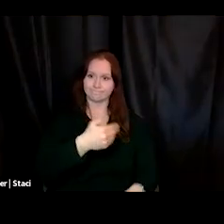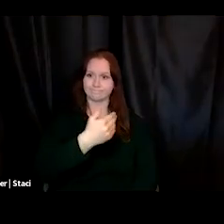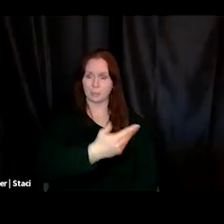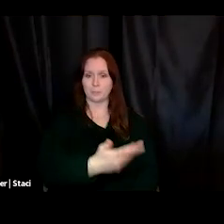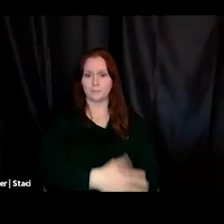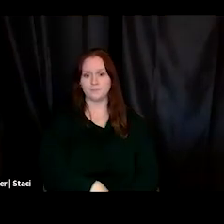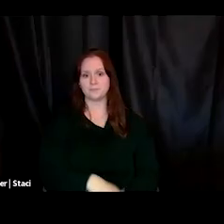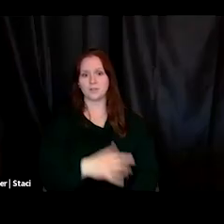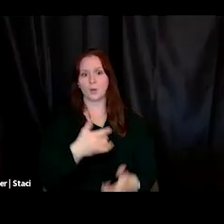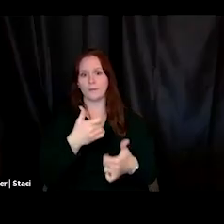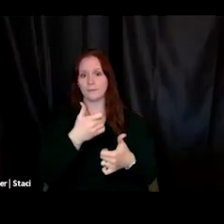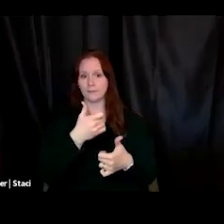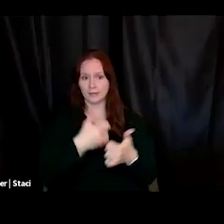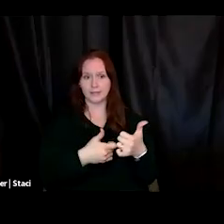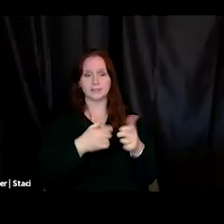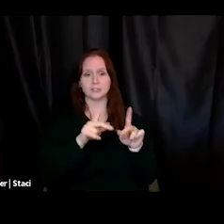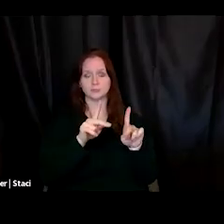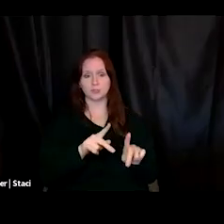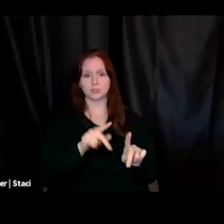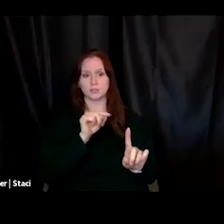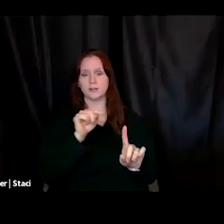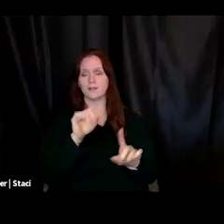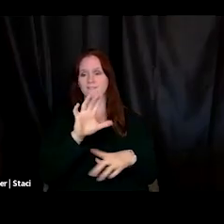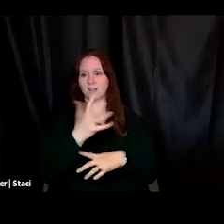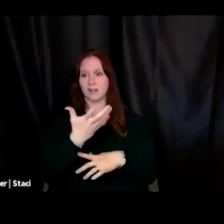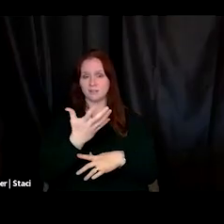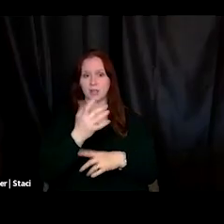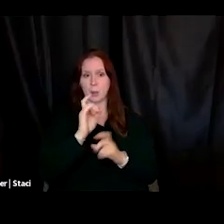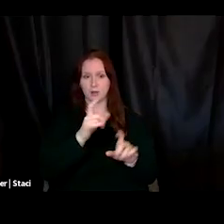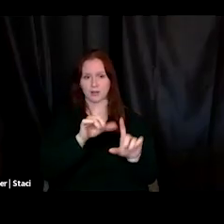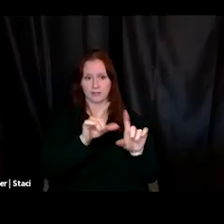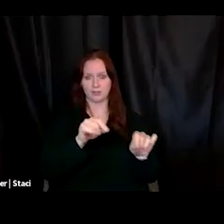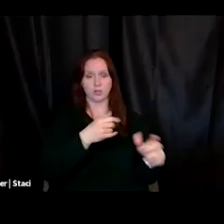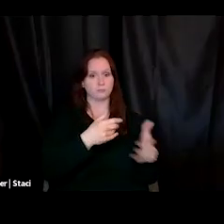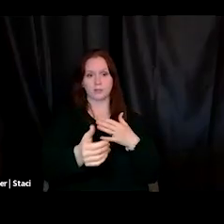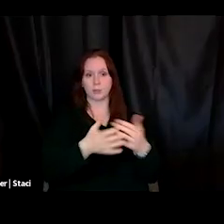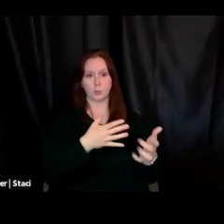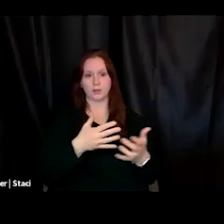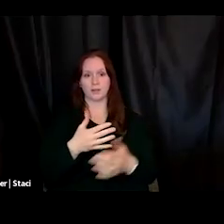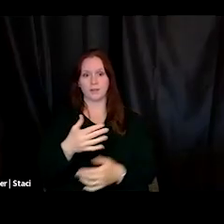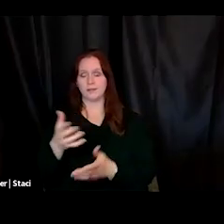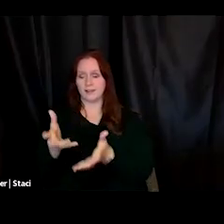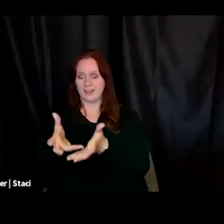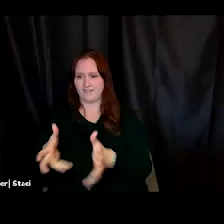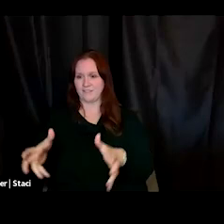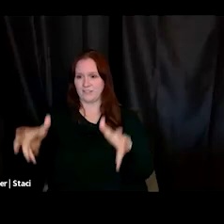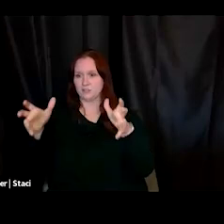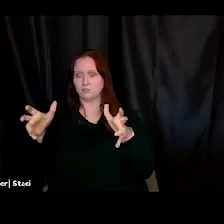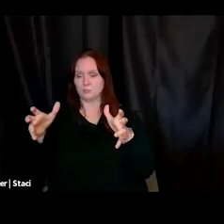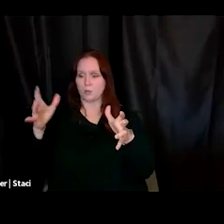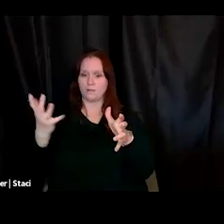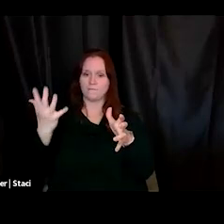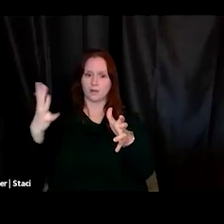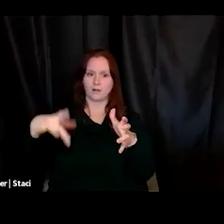[Pam] Muy bien, esta es sobre los cambios que hizo la Seguridad Social en lo que considera trabajo relevante pasado.